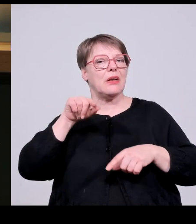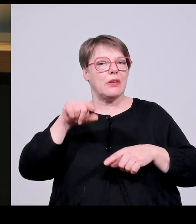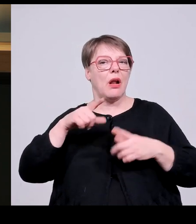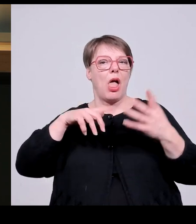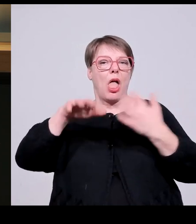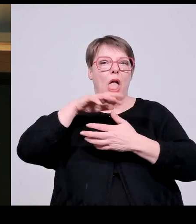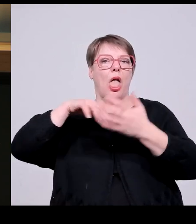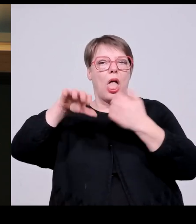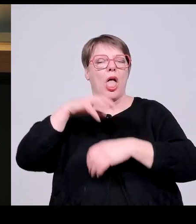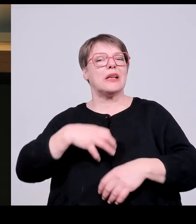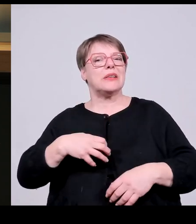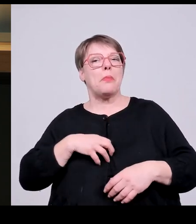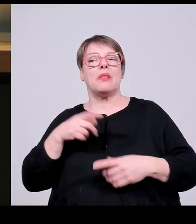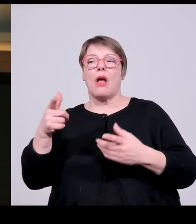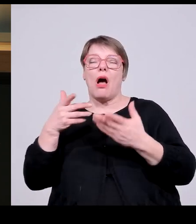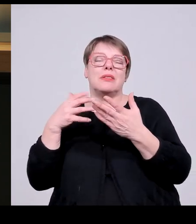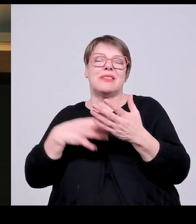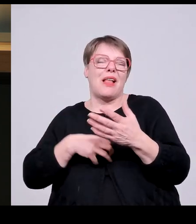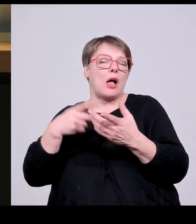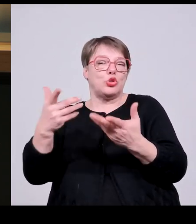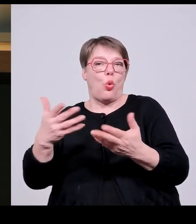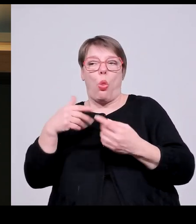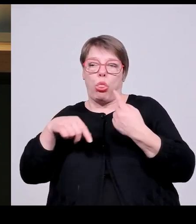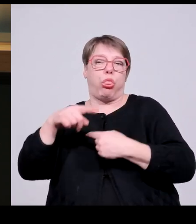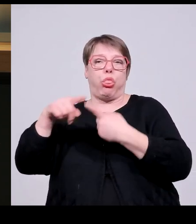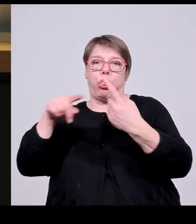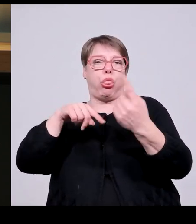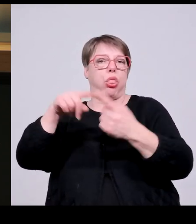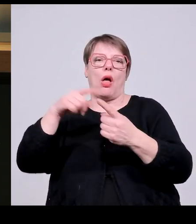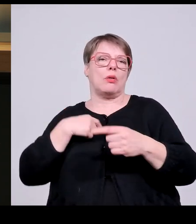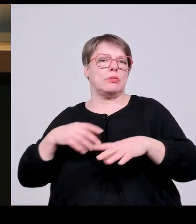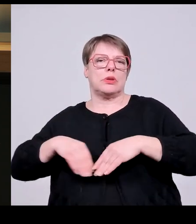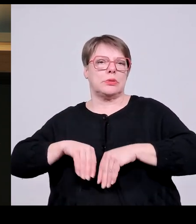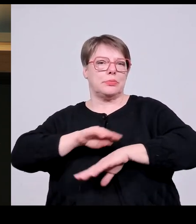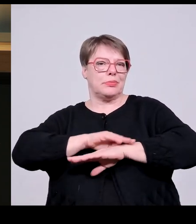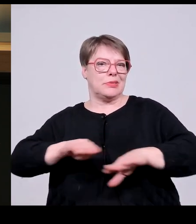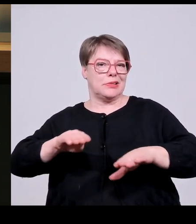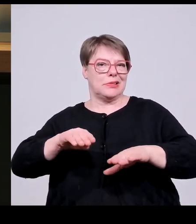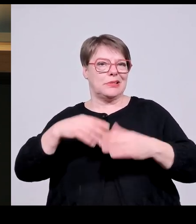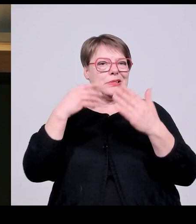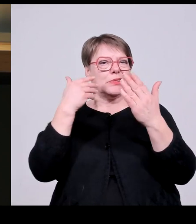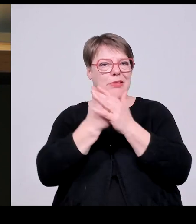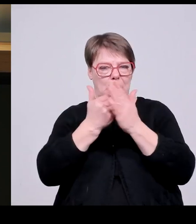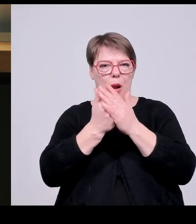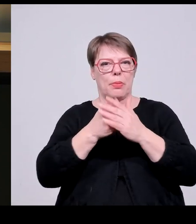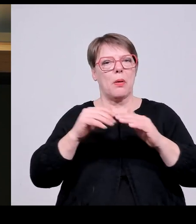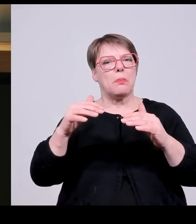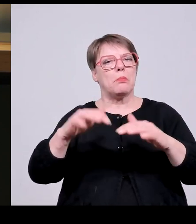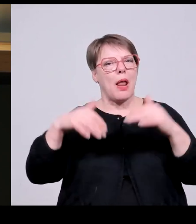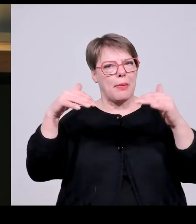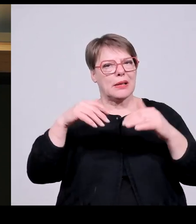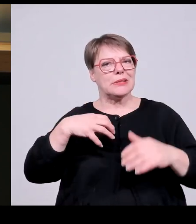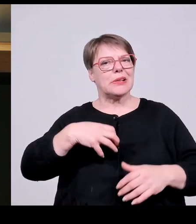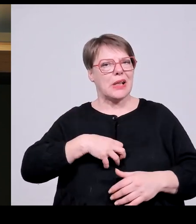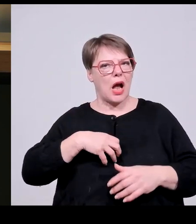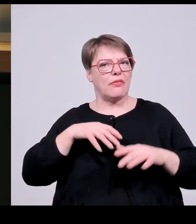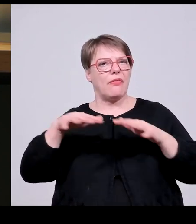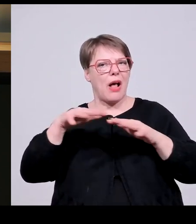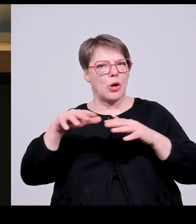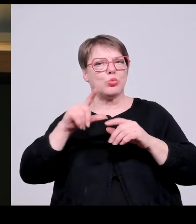im Rahmen des Anstehen sind System Entscheid. Nur mit einer Regionalbahn lassen sich die Verkehrsströme zwischen den wachsenden Berliner